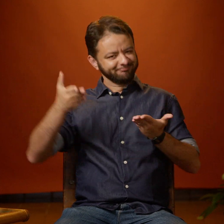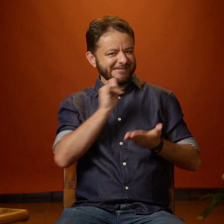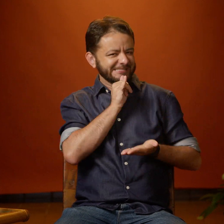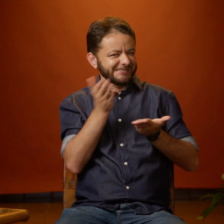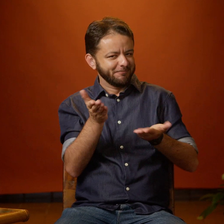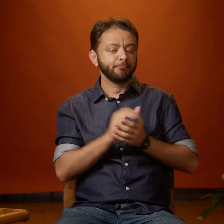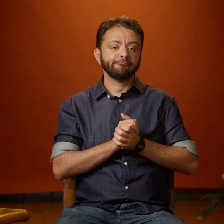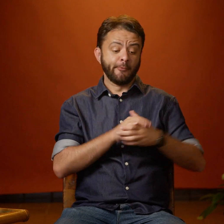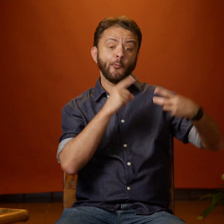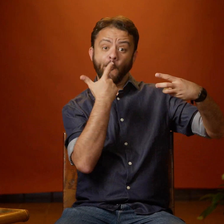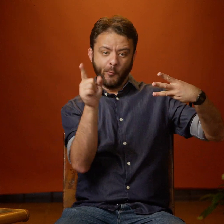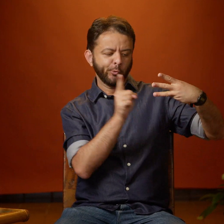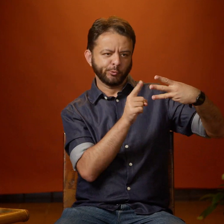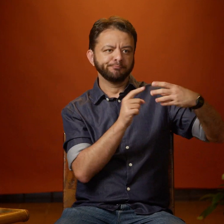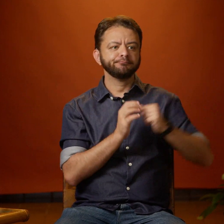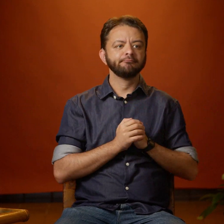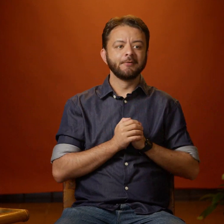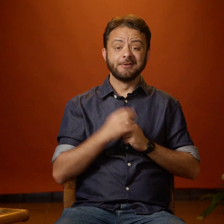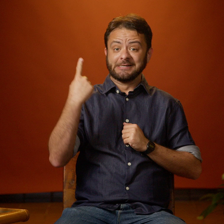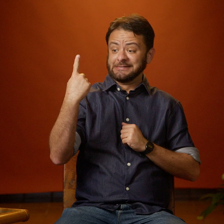é necessário editar para melhor compreensão